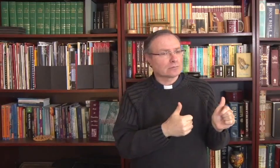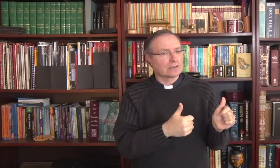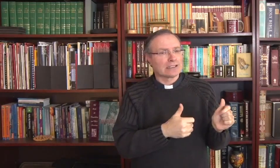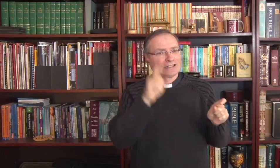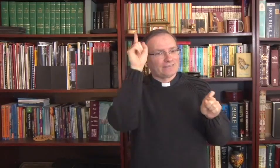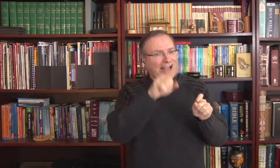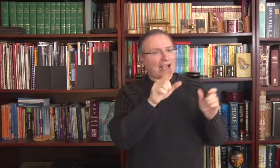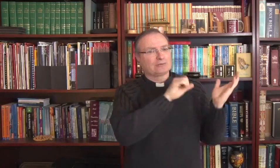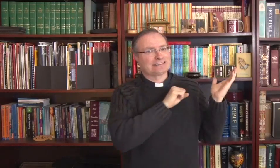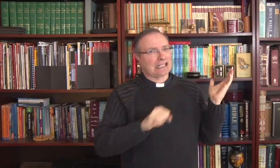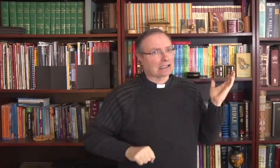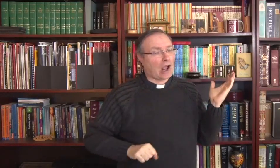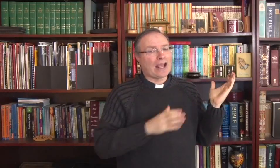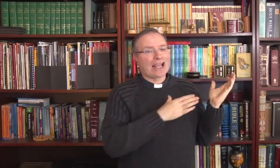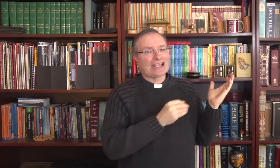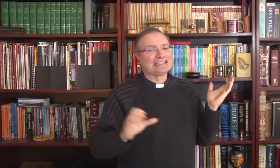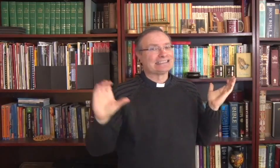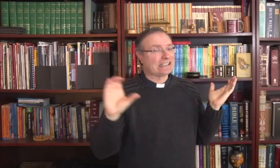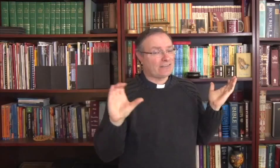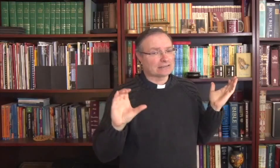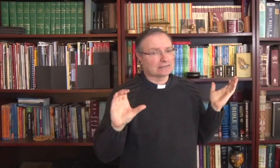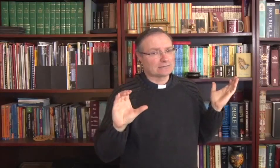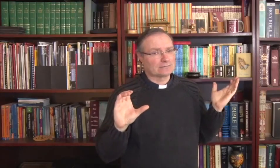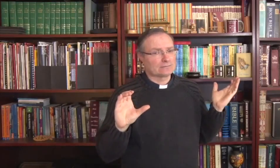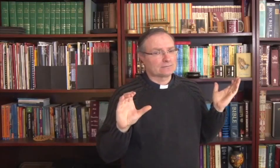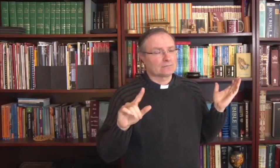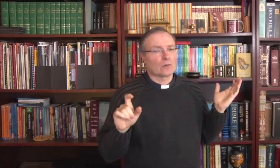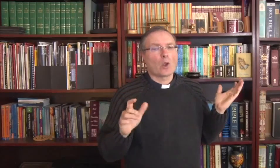les frères du Seigneur et Céphas?